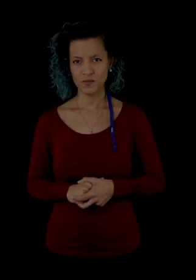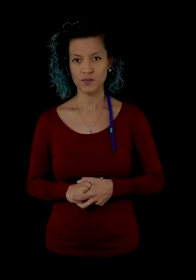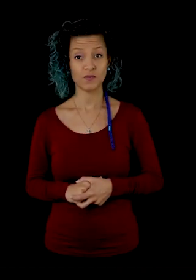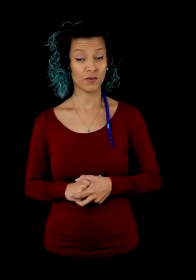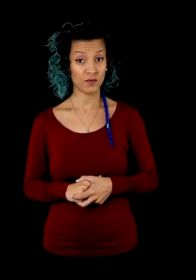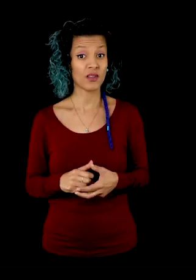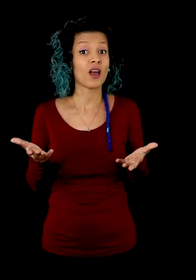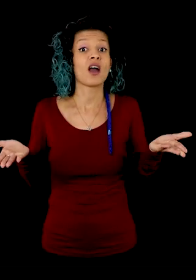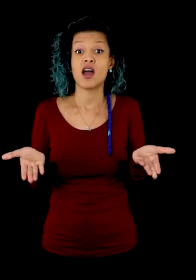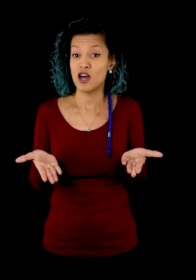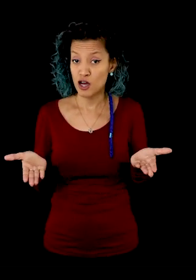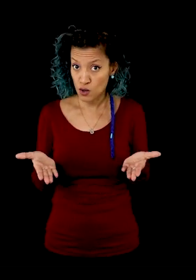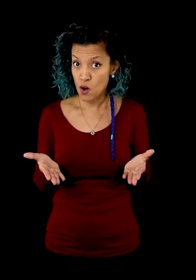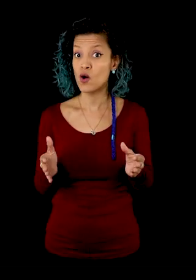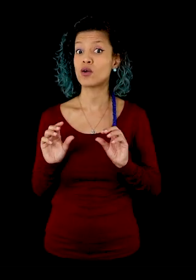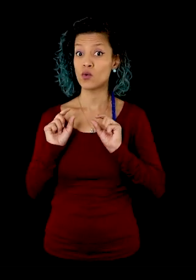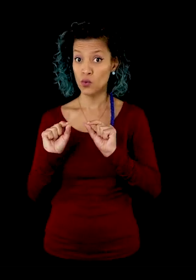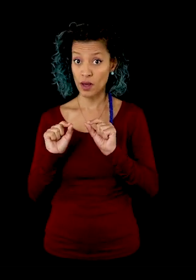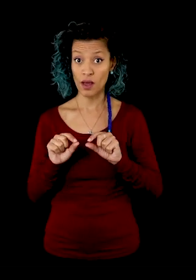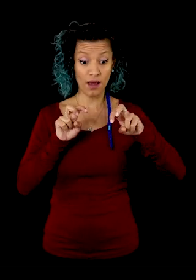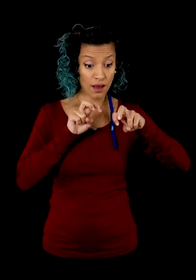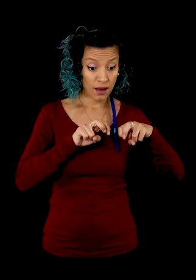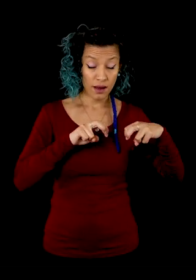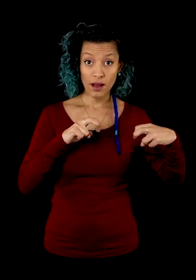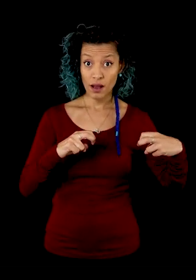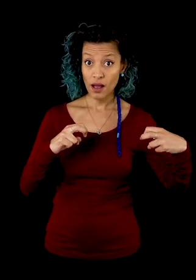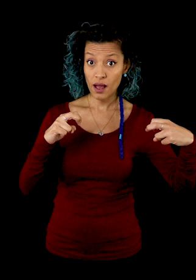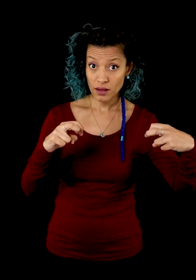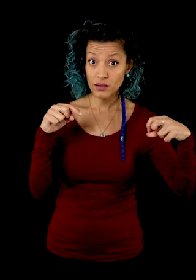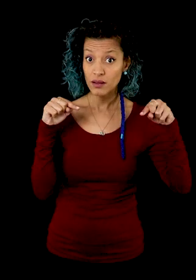Agora a gente vai montar as cadeirinhas do nosso teatrinho comunitário.